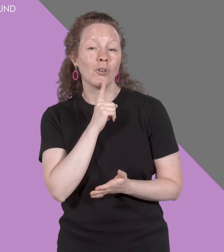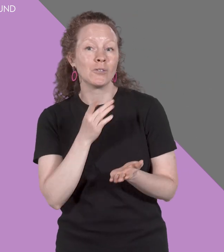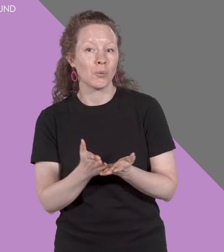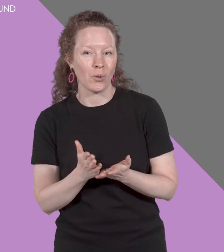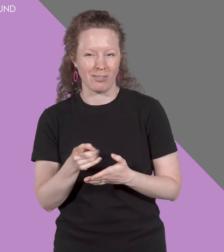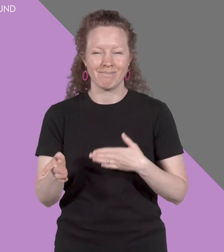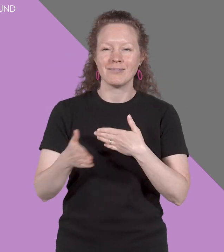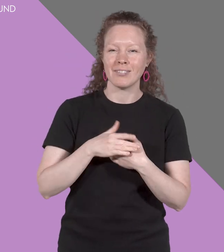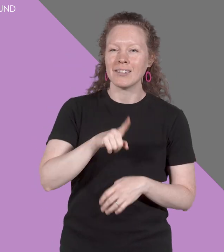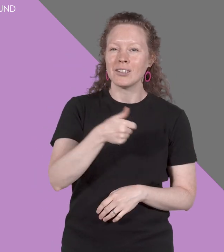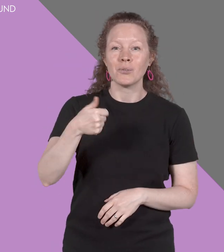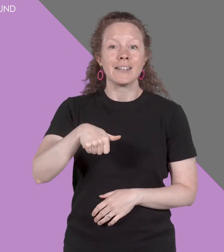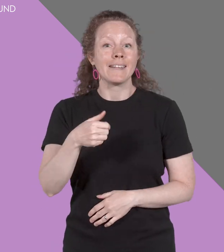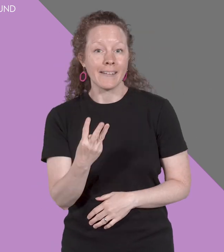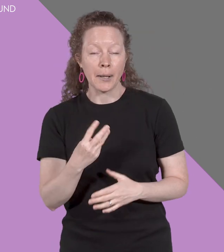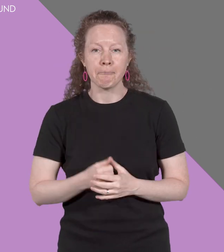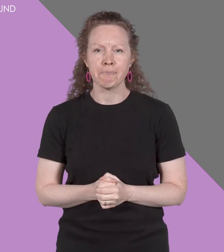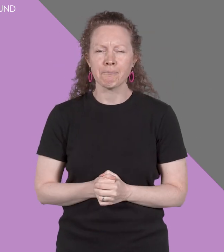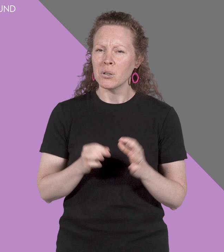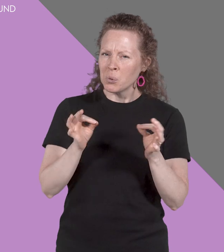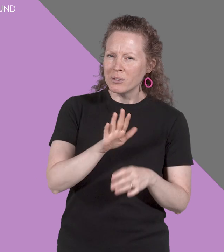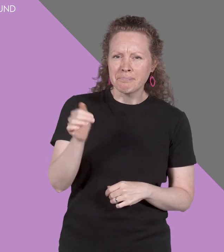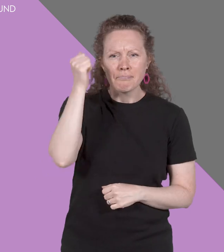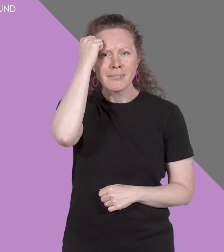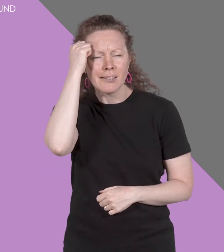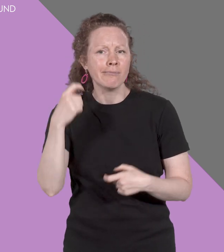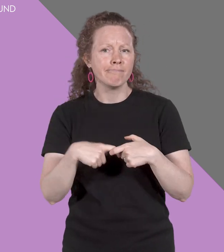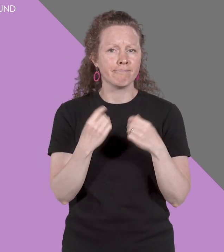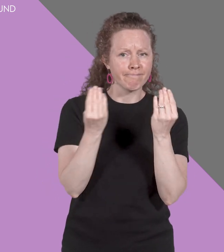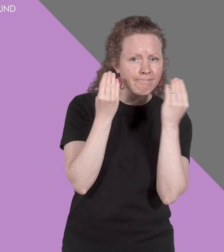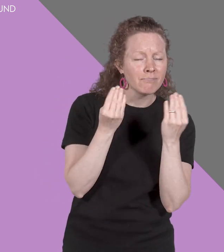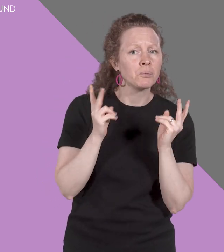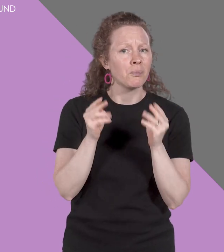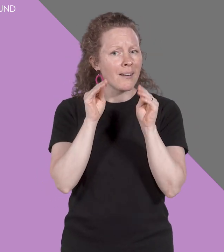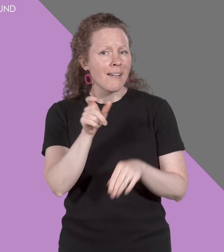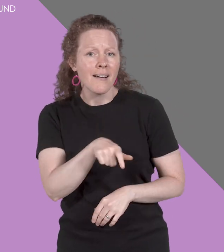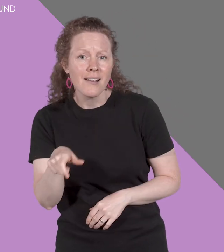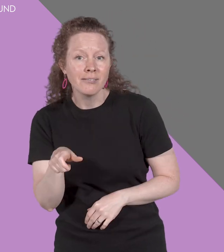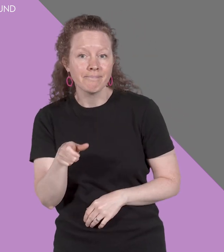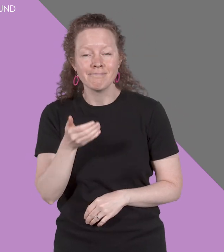i Borgå som lades ner 1993. Hurdana minnen har de av sina studier och lärare?